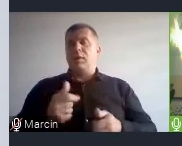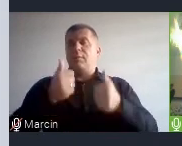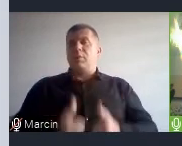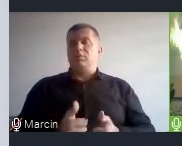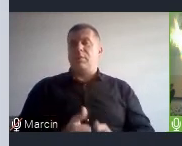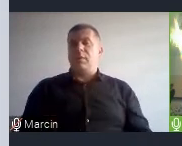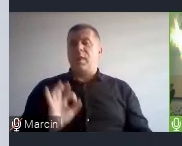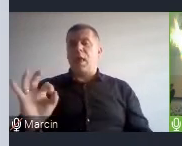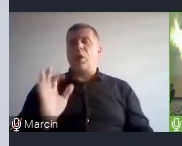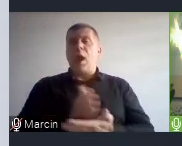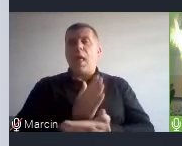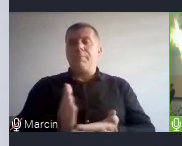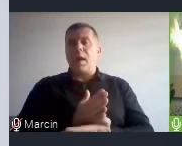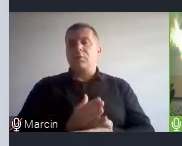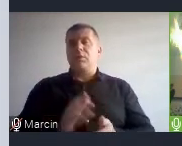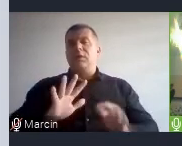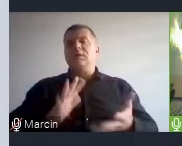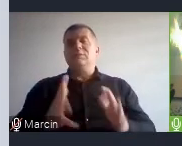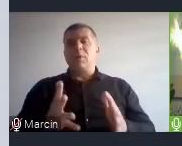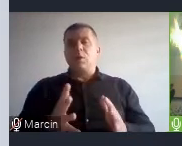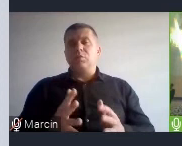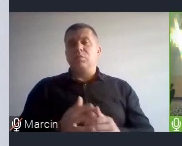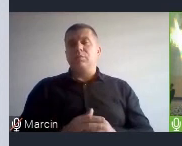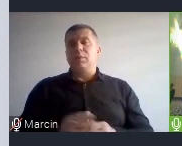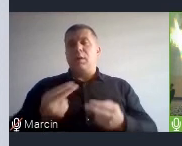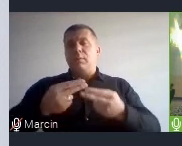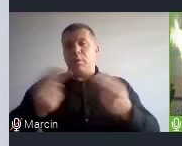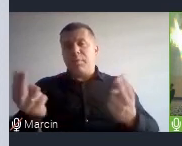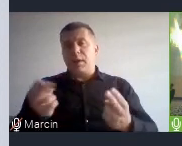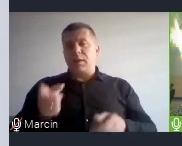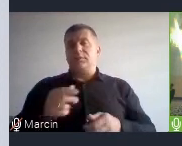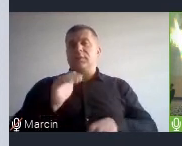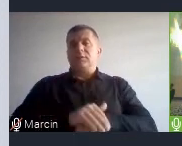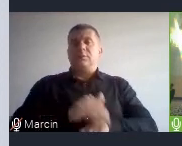jego elementy, sposób publikacji takiego zamówienia.